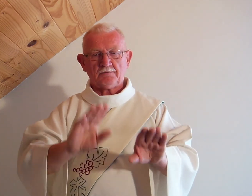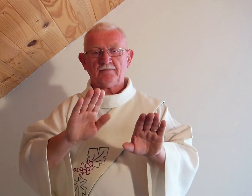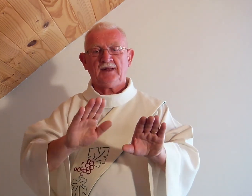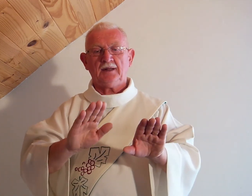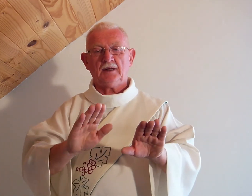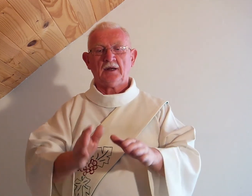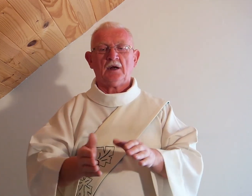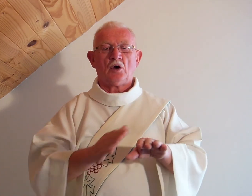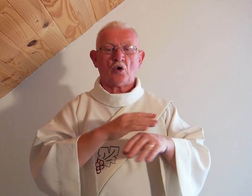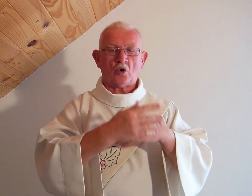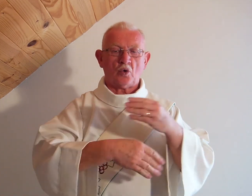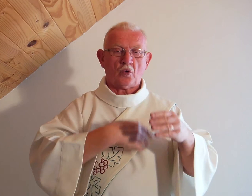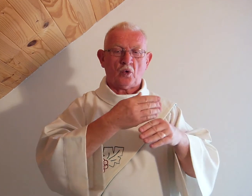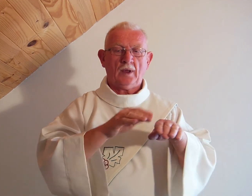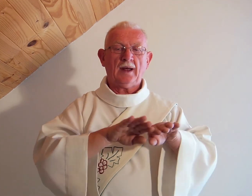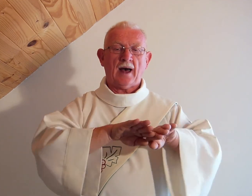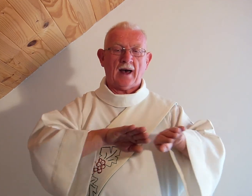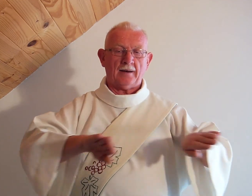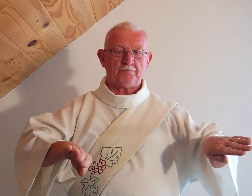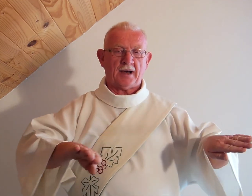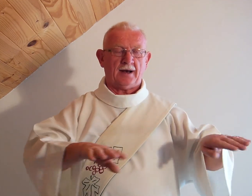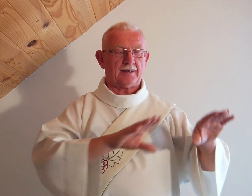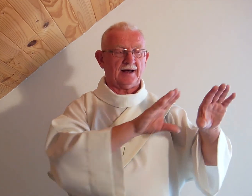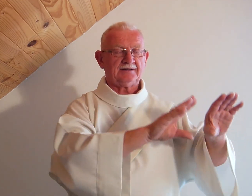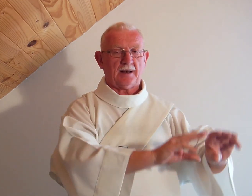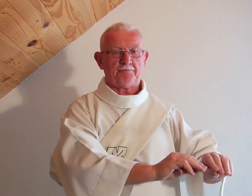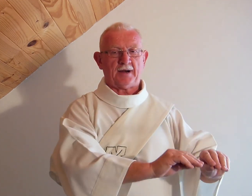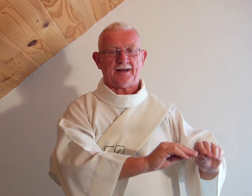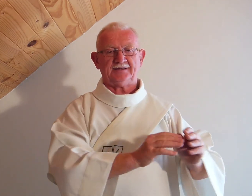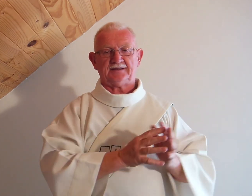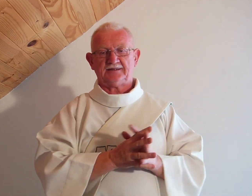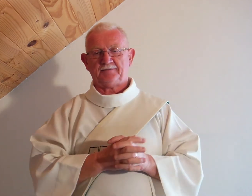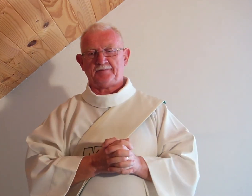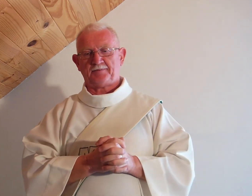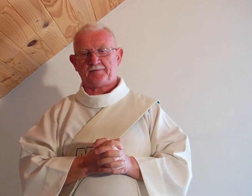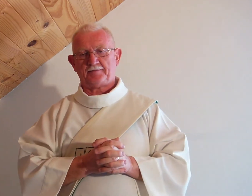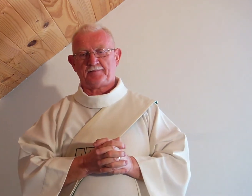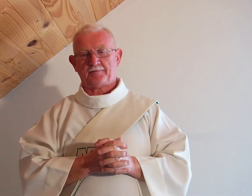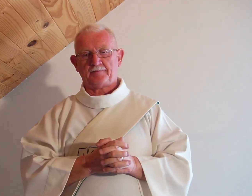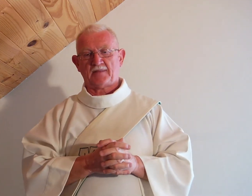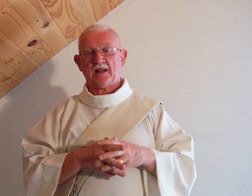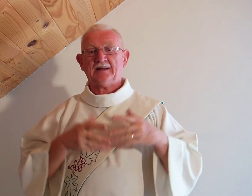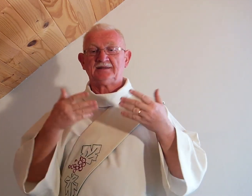mais roulé à part à sa place.